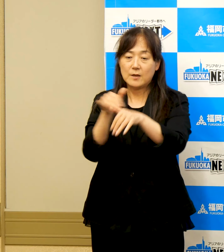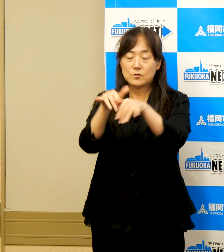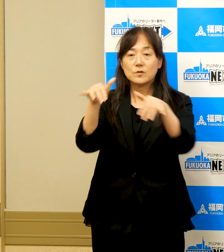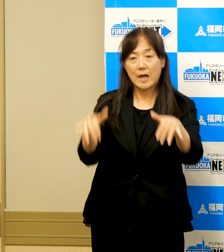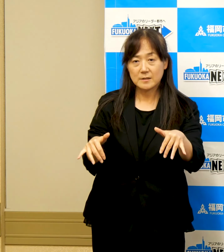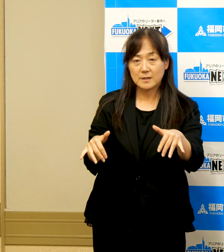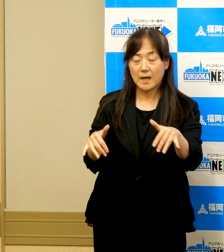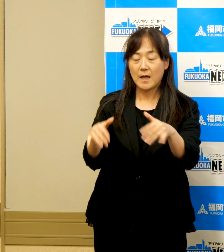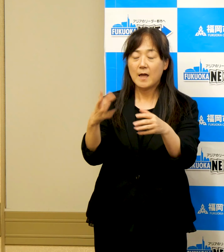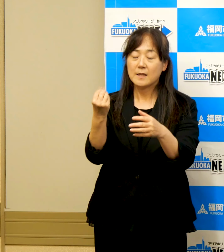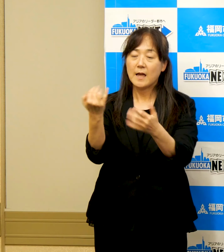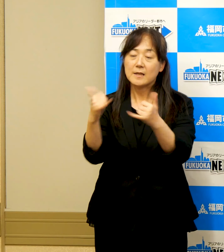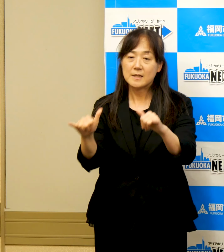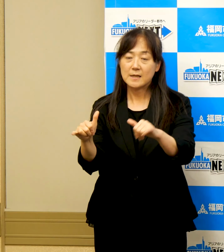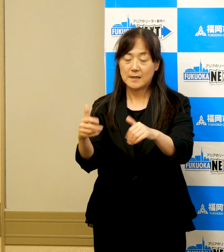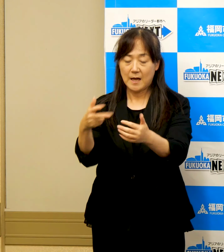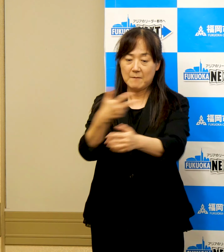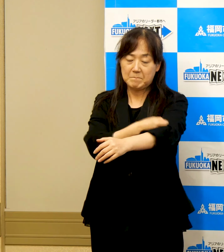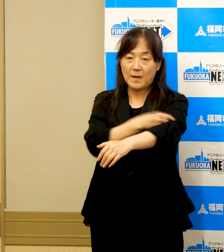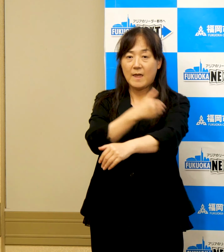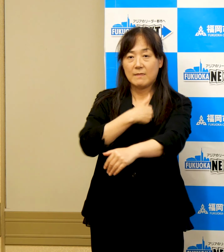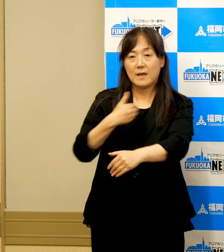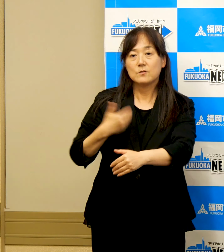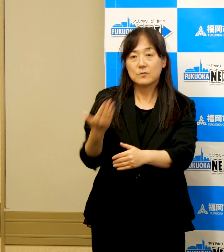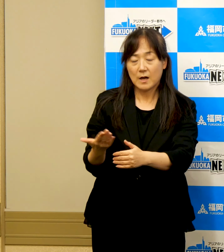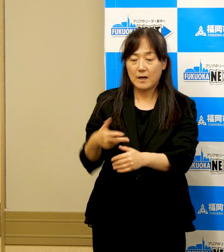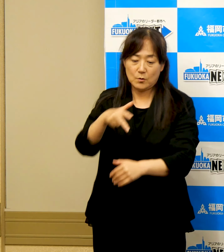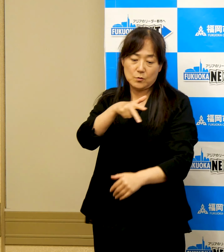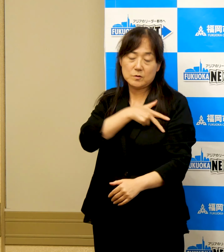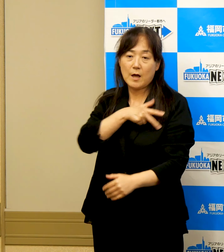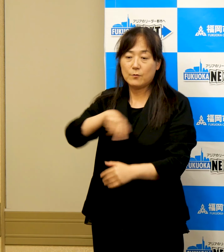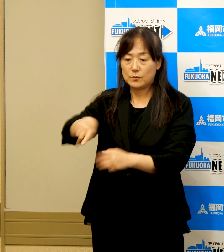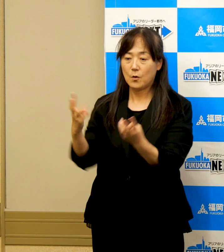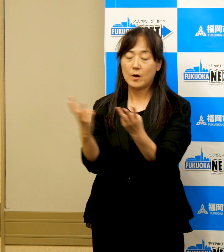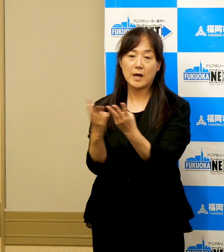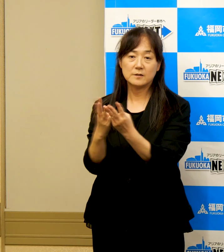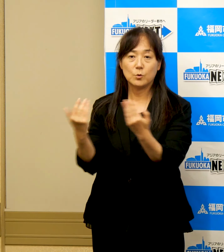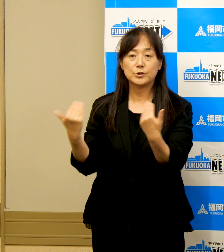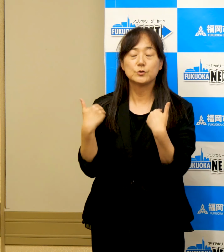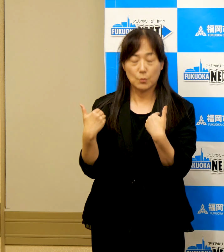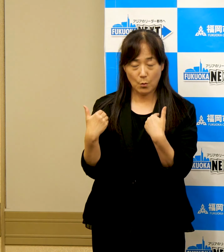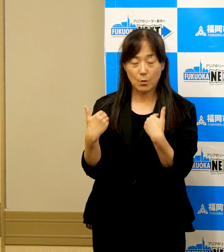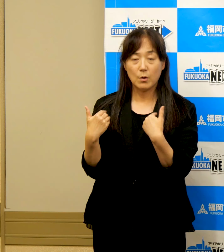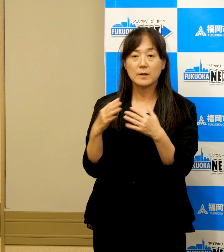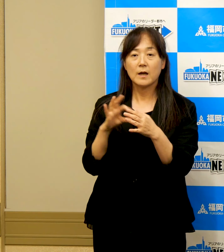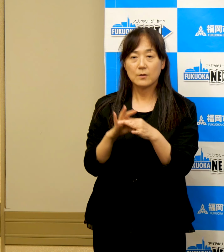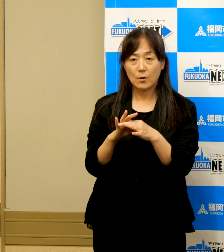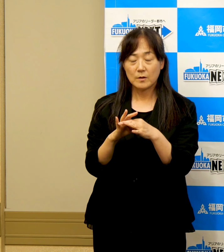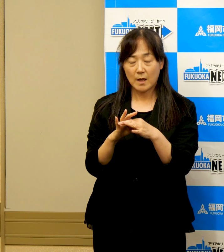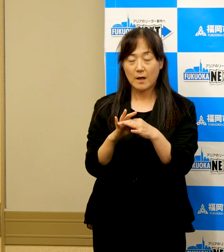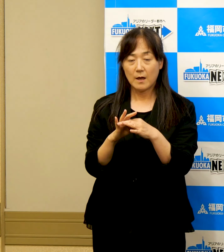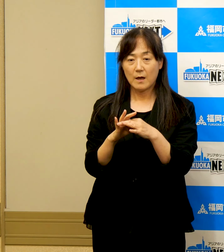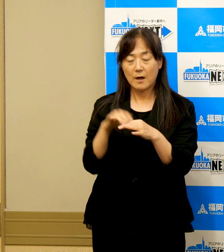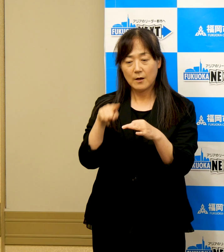何人の方をさばけるかという中の スタッフの数とかということも大事になってくるので 一定その程度くらいは